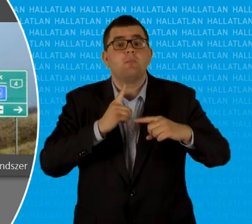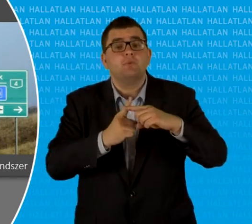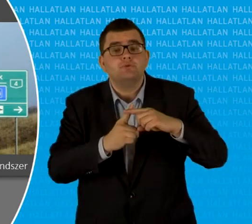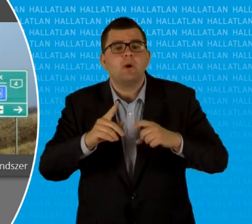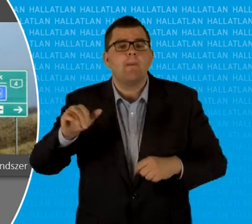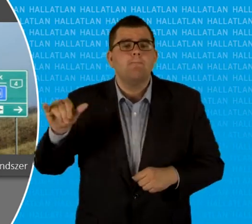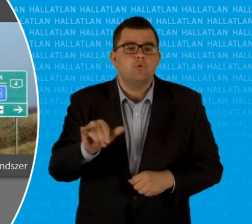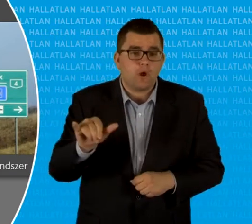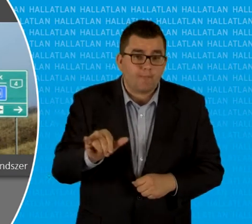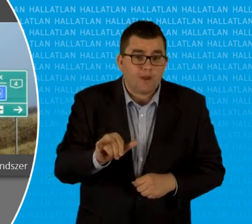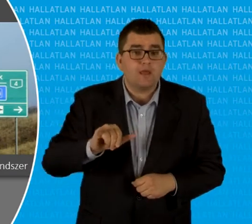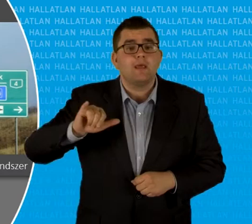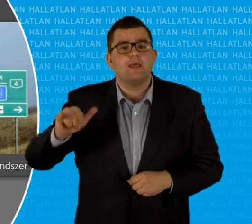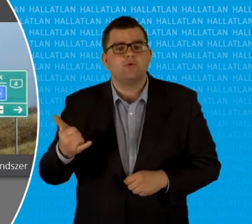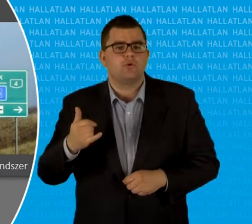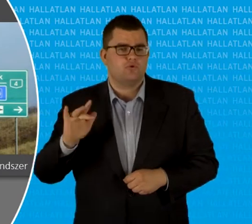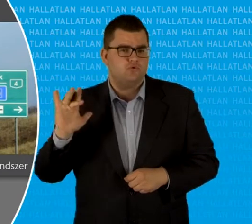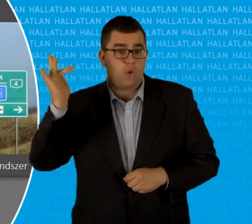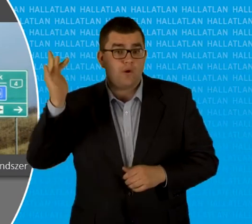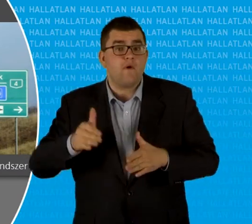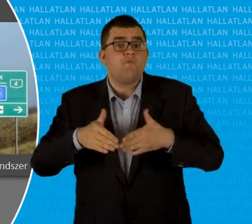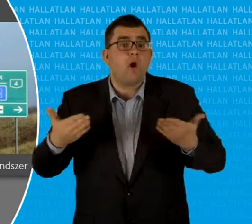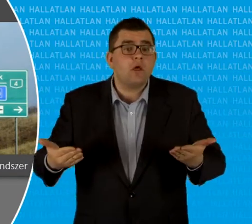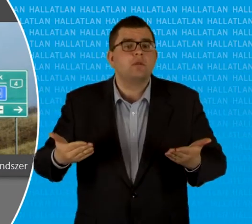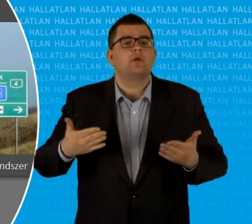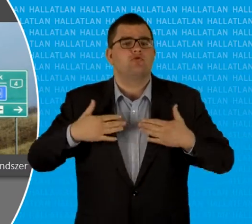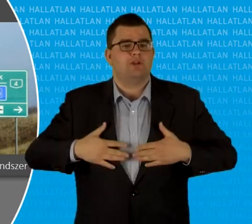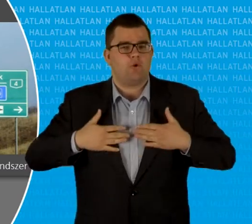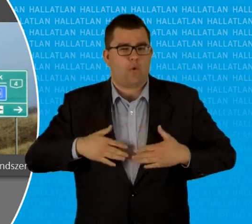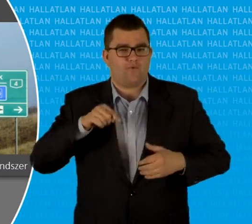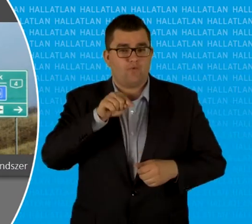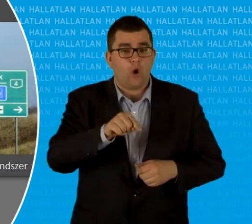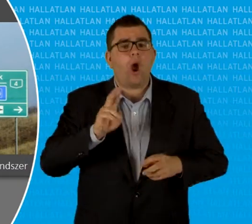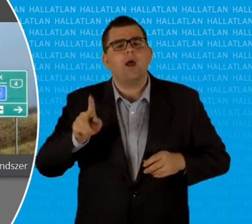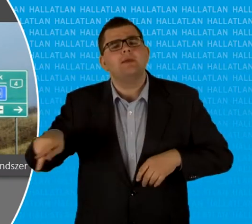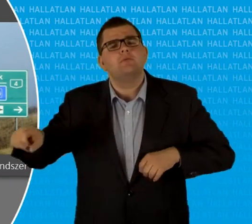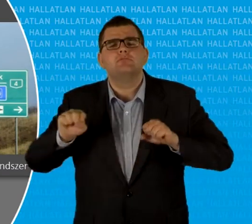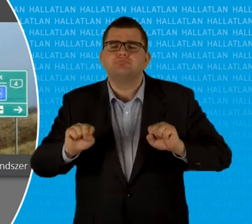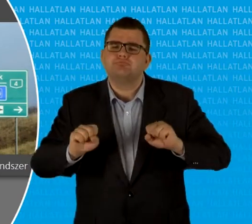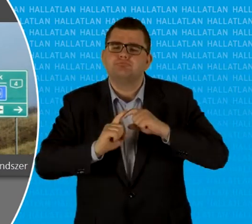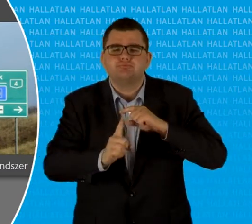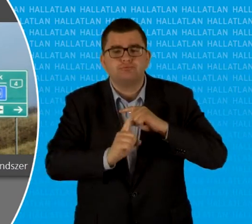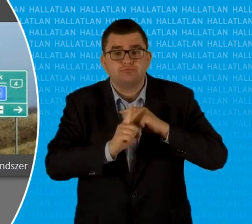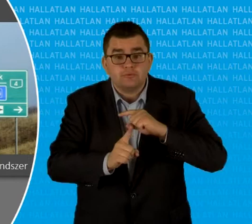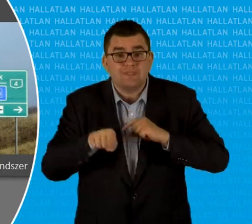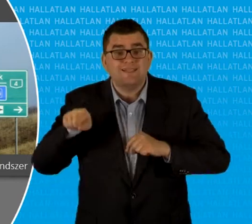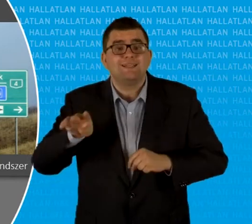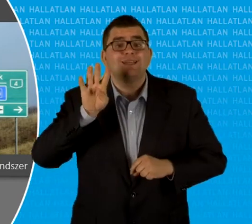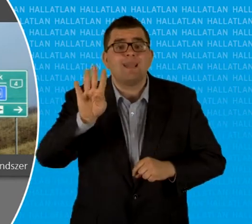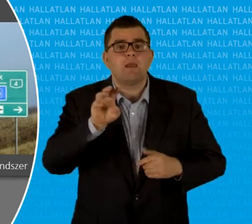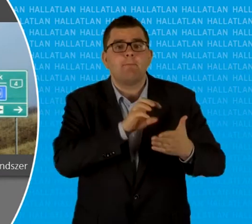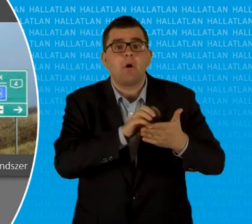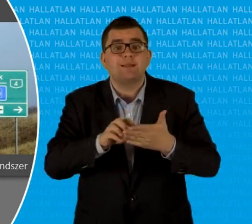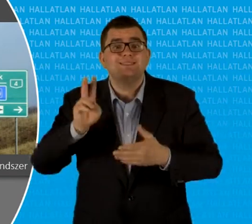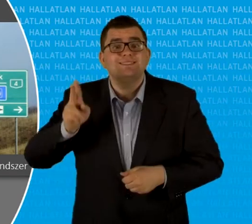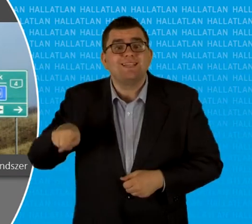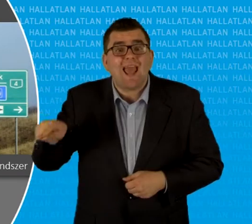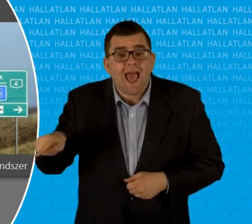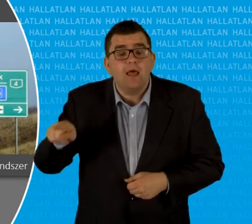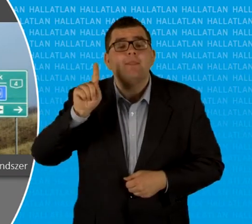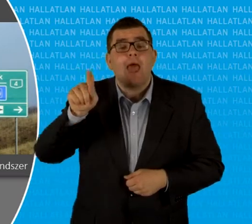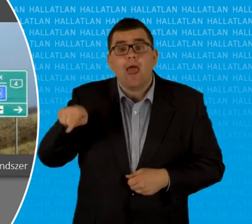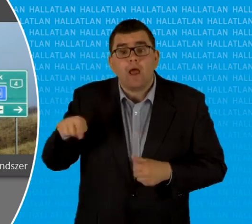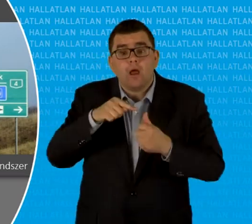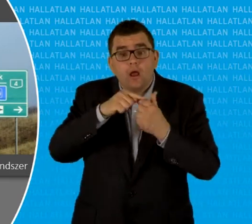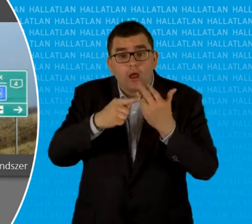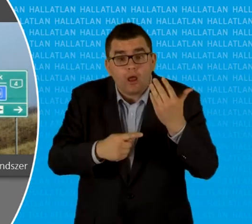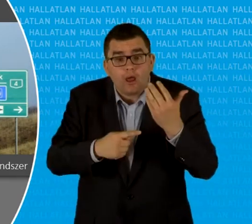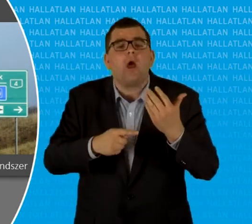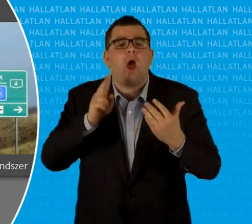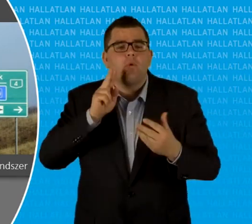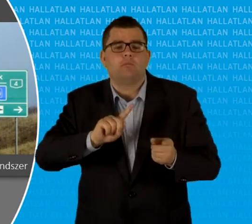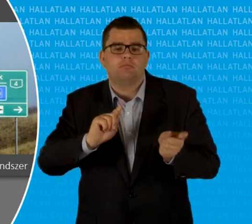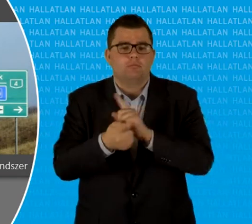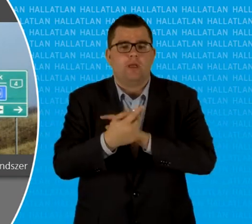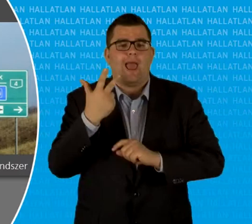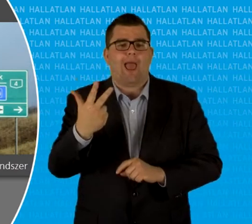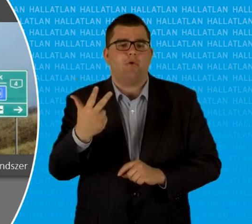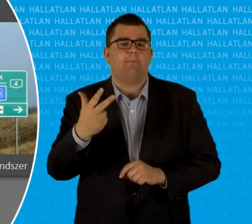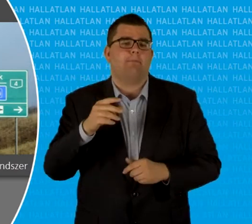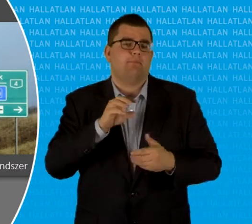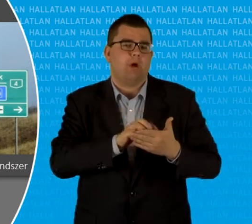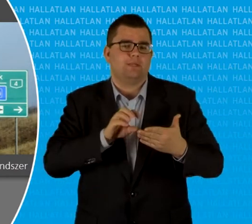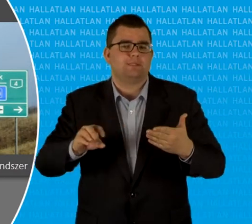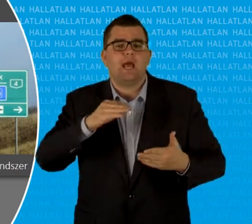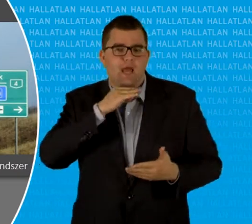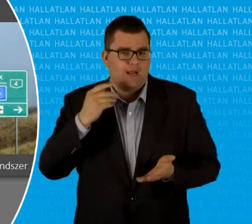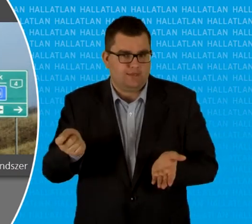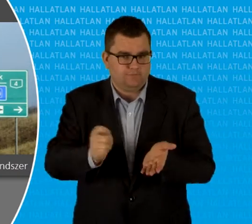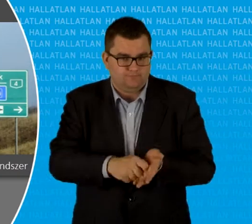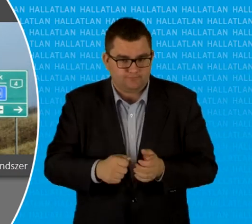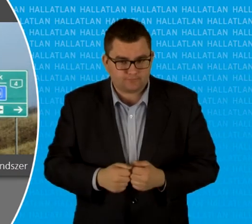a Budapest és Győr vagy Siófok között rendszeresen közlekedőknek így 4 helyett elég 3 megyei matricát váltaniuk.